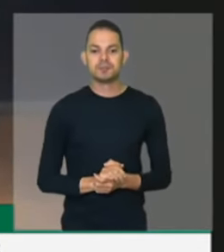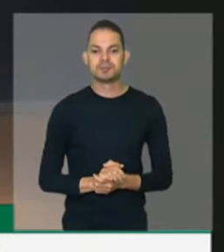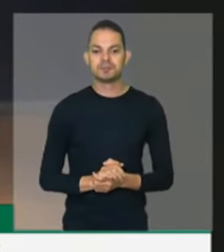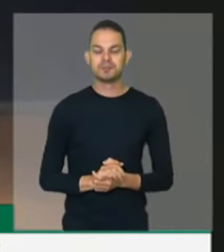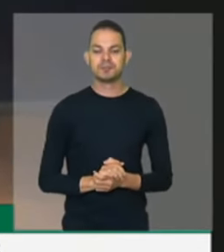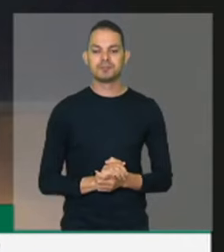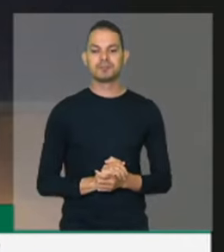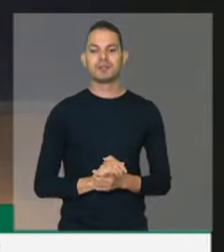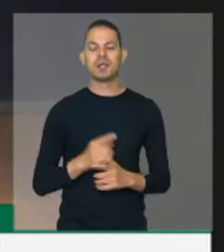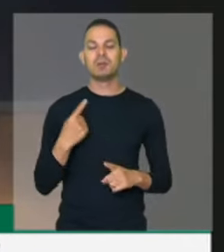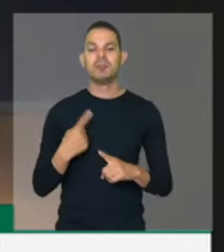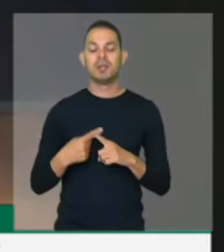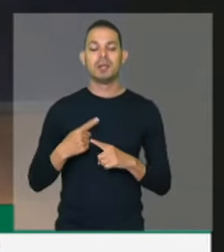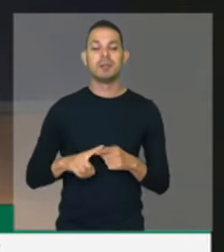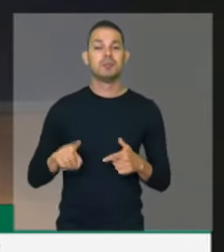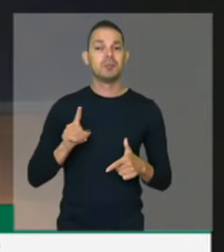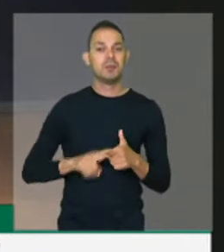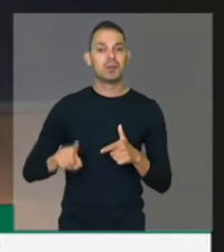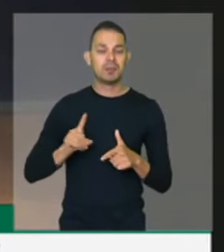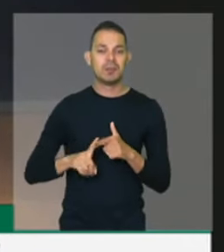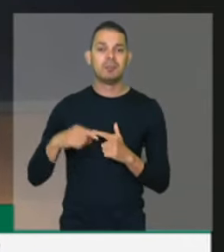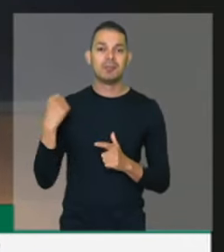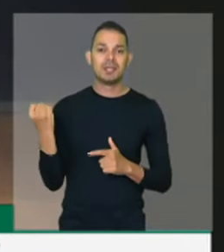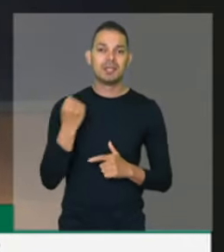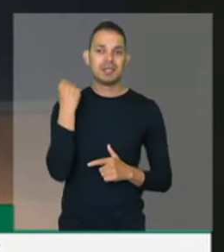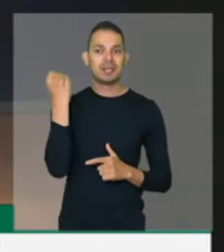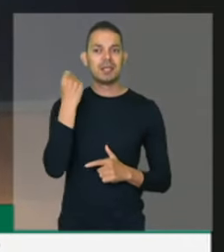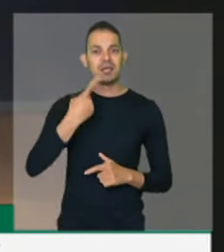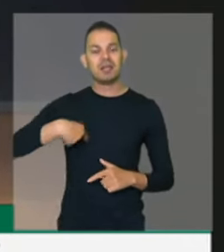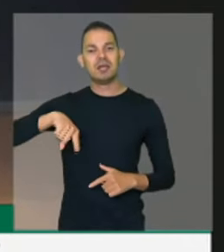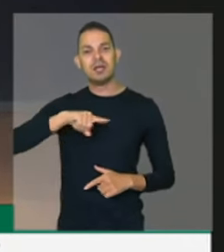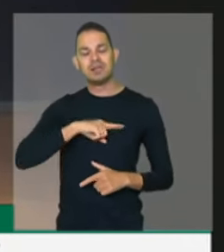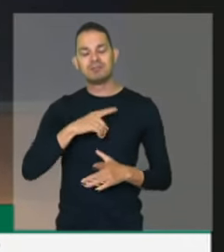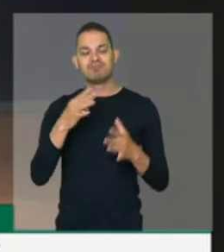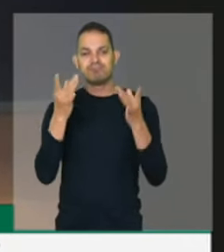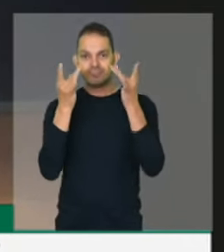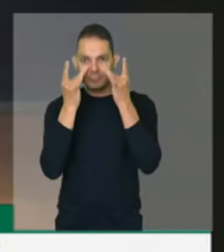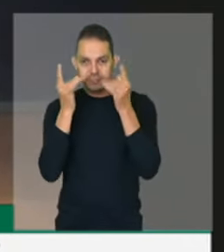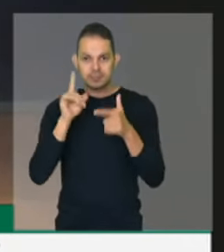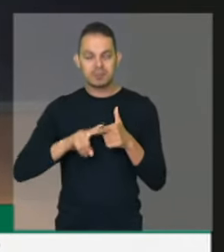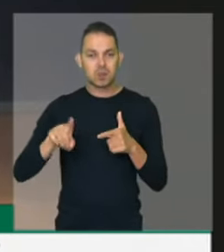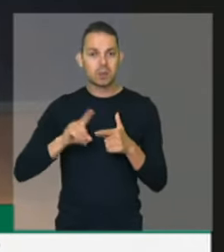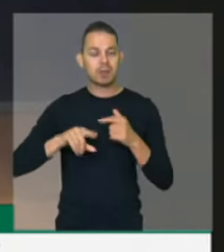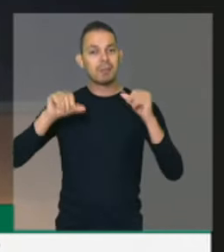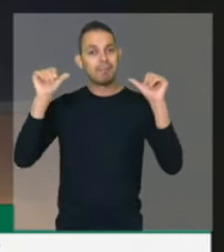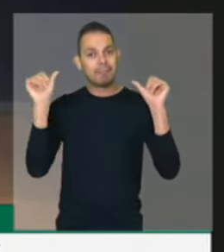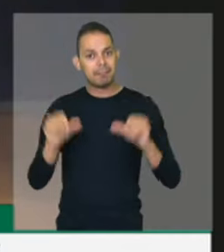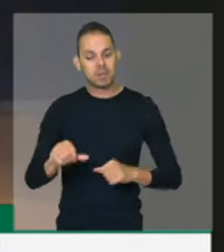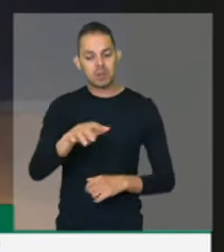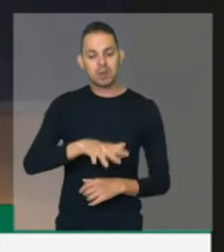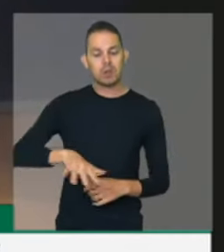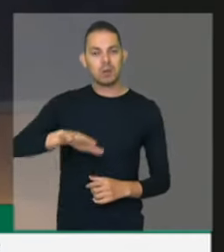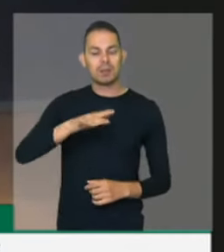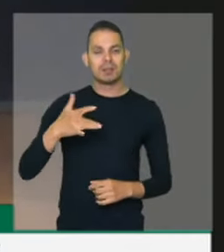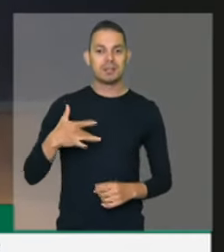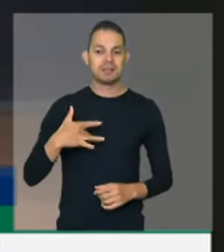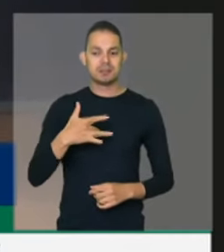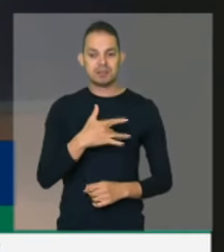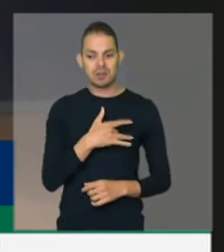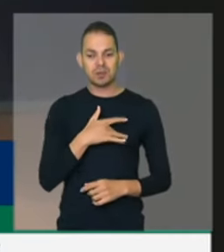QUE É A MAIOR CRISE SANITÁRIA DE SAÚDE JAMAIS VISTA, E QUE ATINGE TODO MUNDO. FALTA DE LEITOS, DE RESPIRADORES, DE OXIGÊNIO